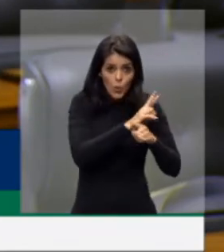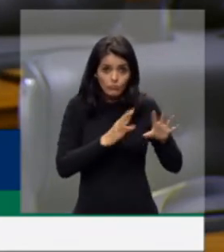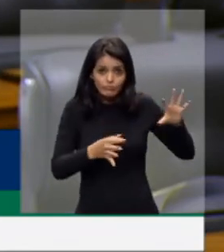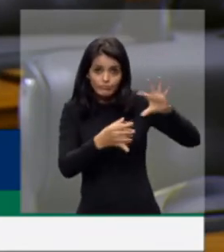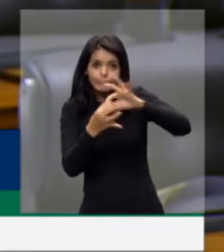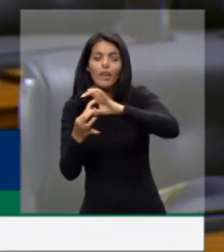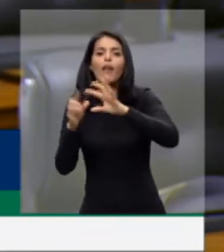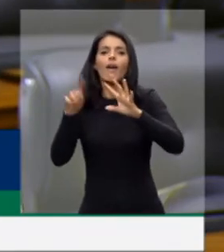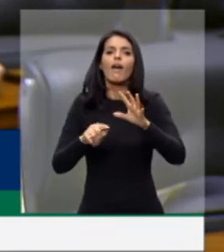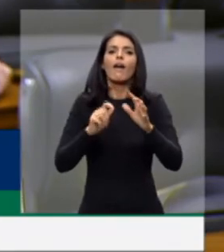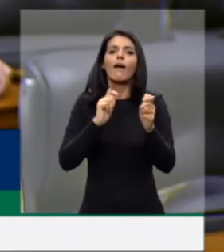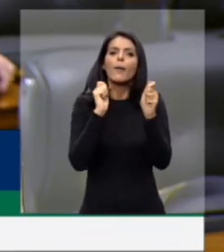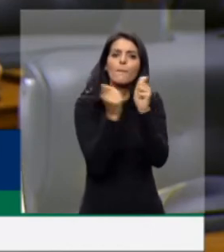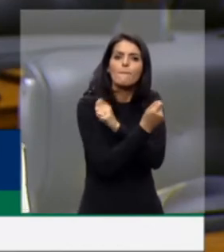TAMBÉM UMA SUSTENTABILIDADE ECONÔMICA FINANCEIRA, ENTÃO